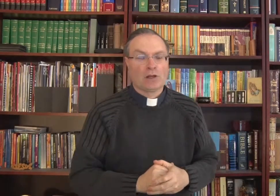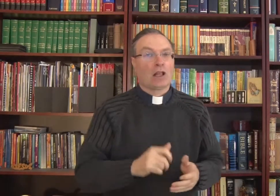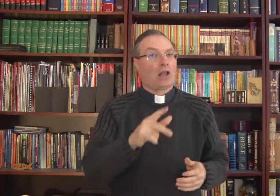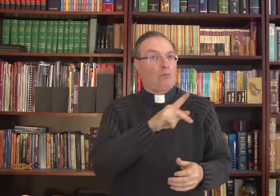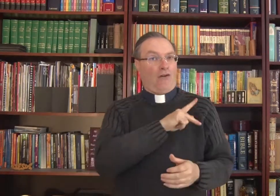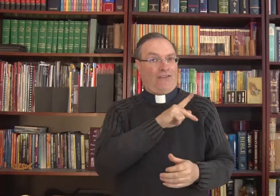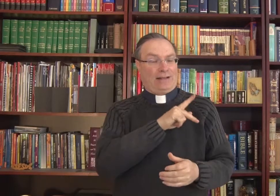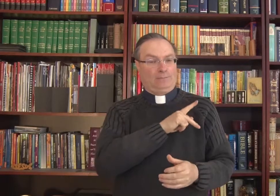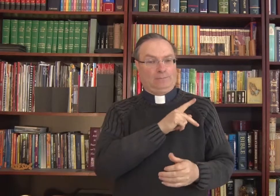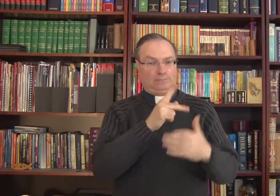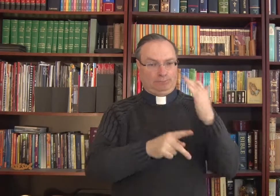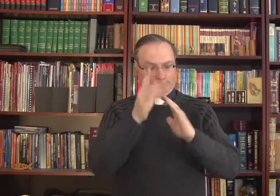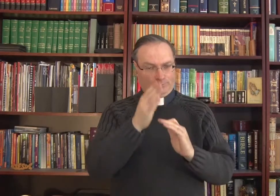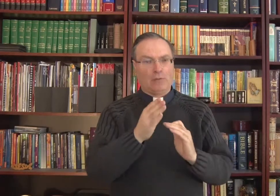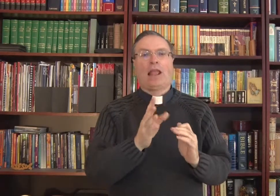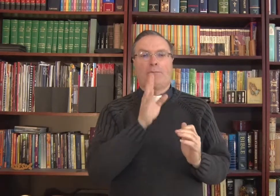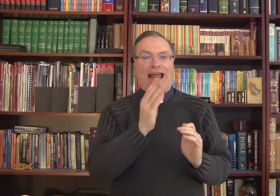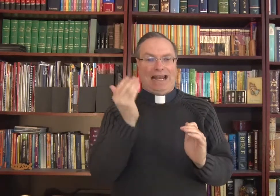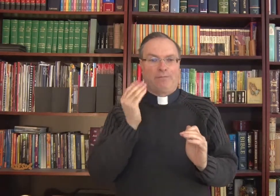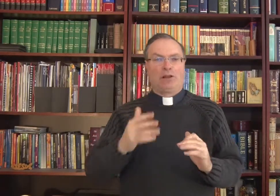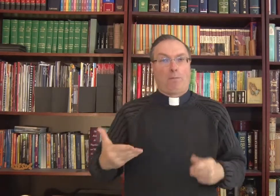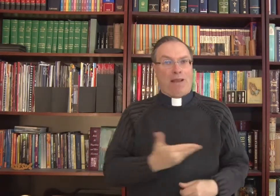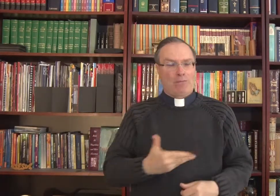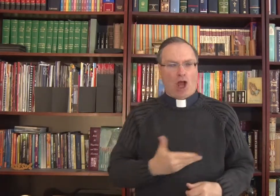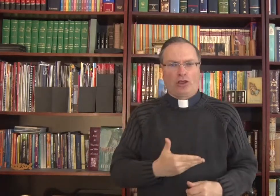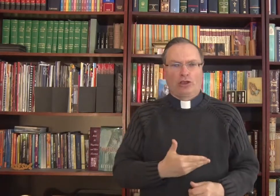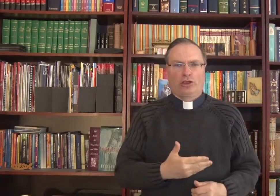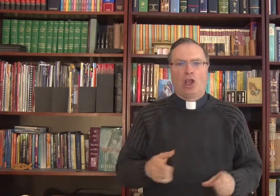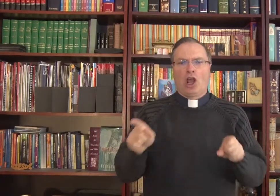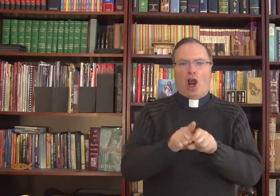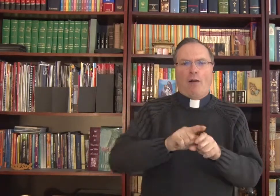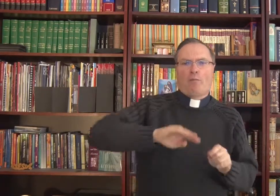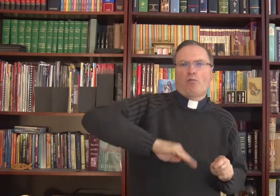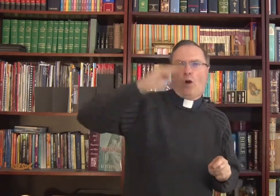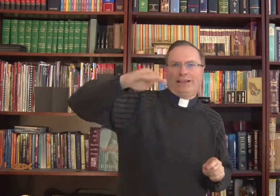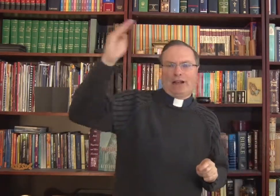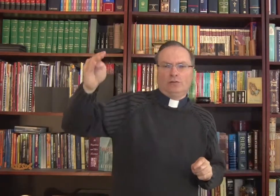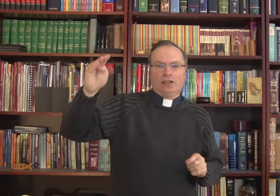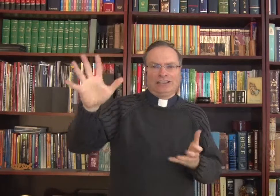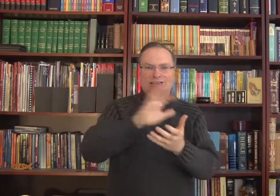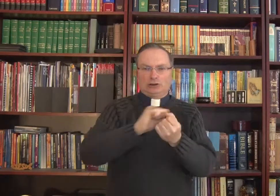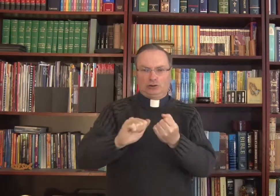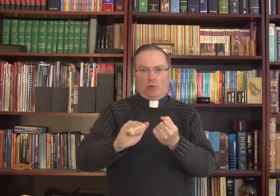Le prophète parlait de Babylone comme une montagne de destruction